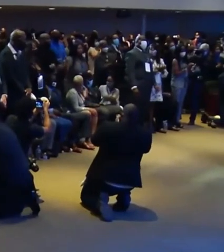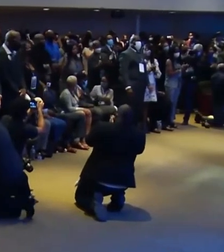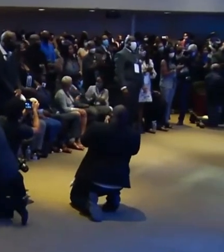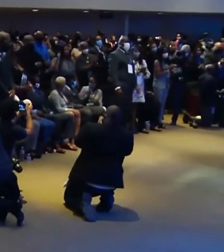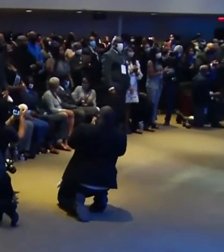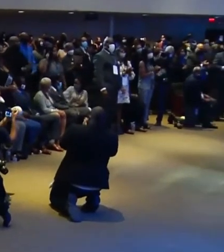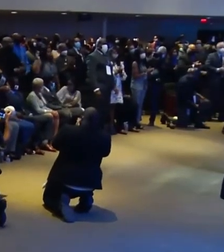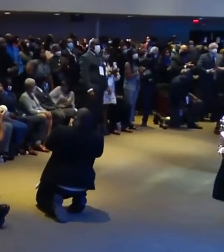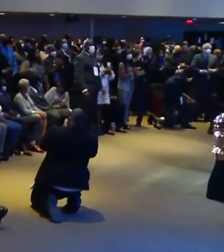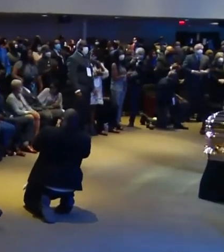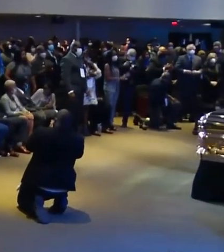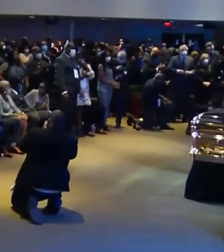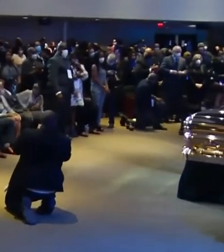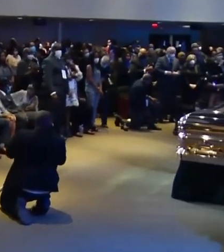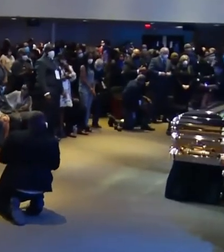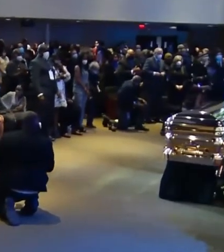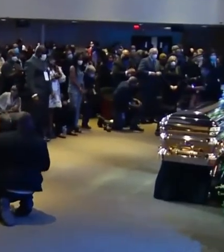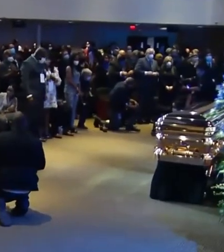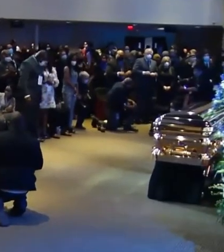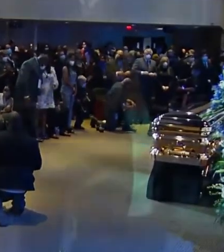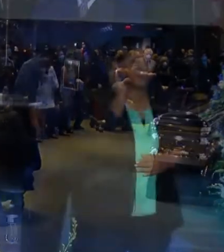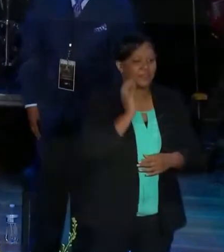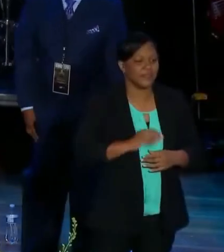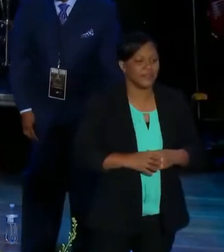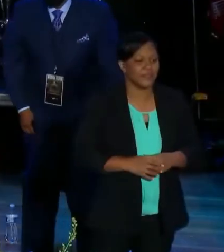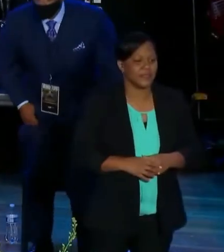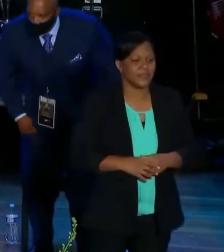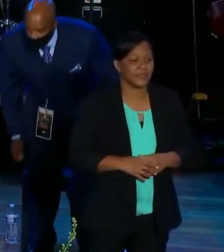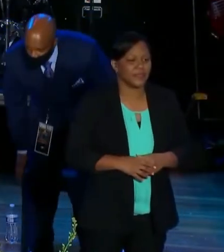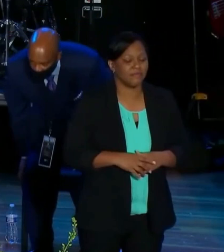Det är problemet, vem man än är